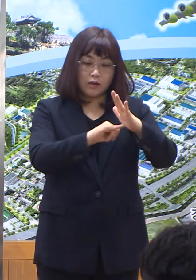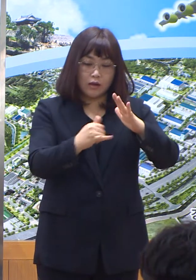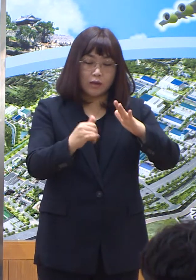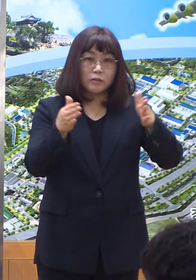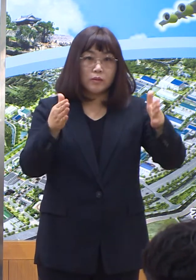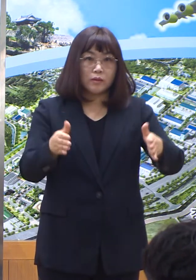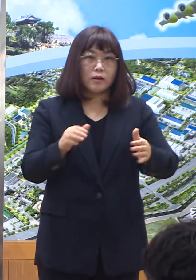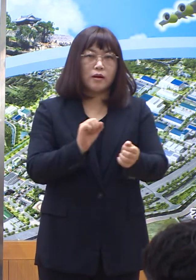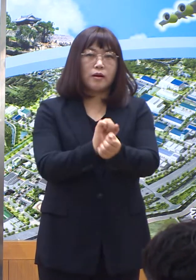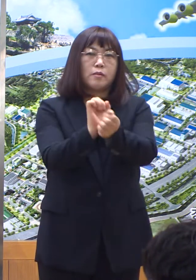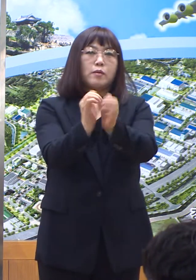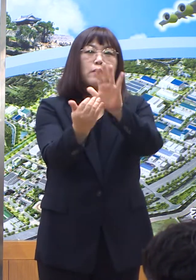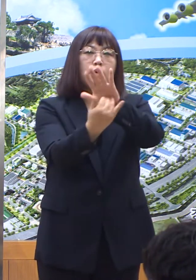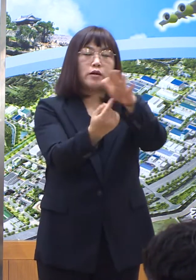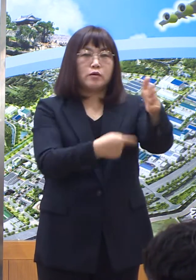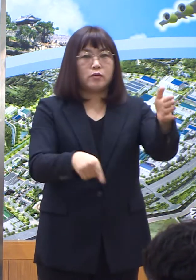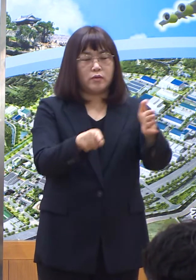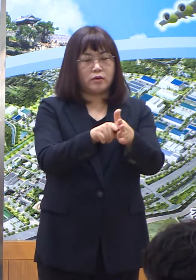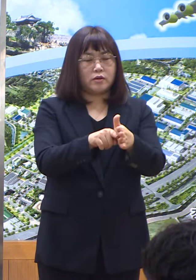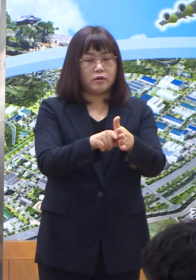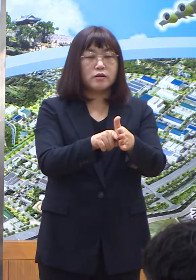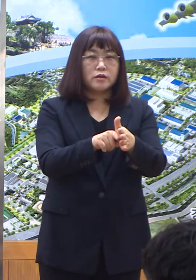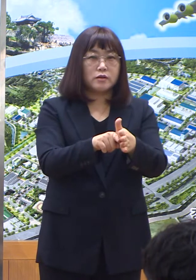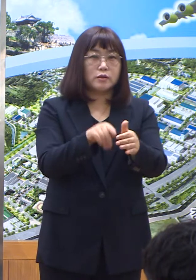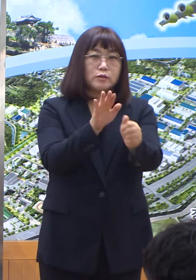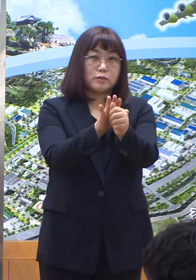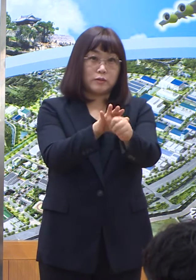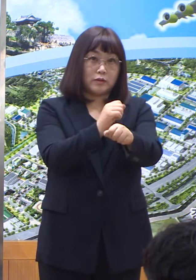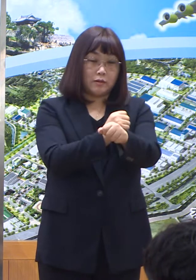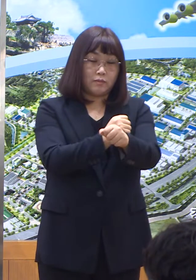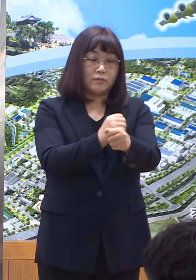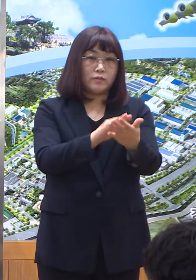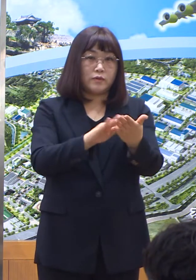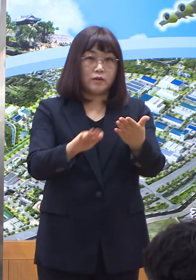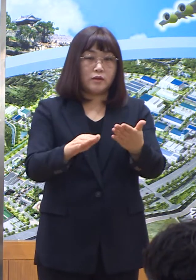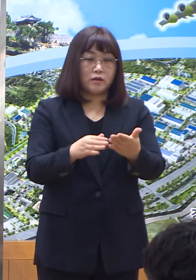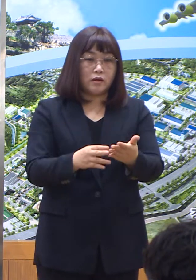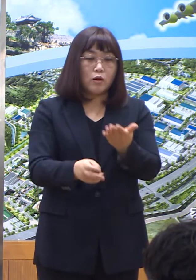지원하겠습니다. 아울러, 미등록 외국인의 예방접종 등